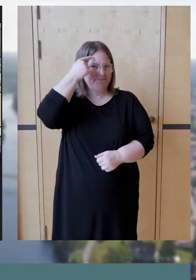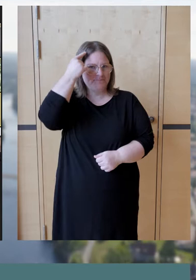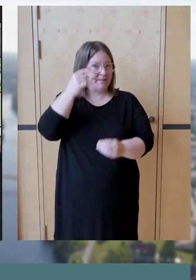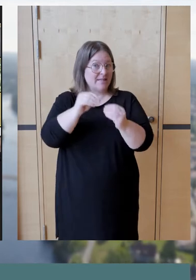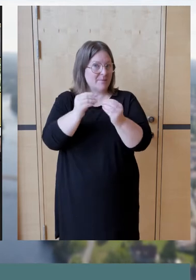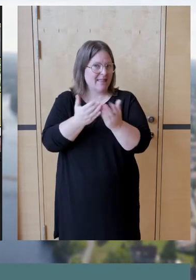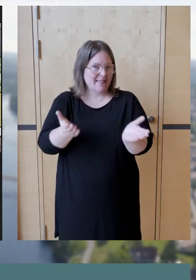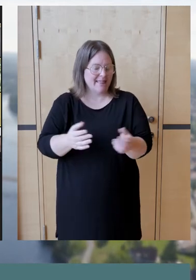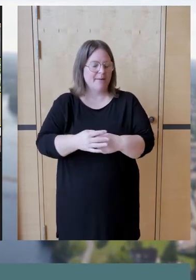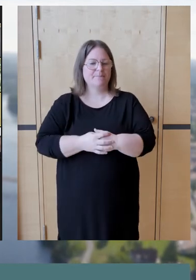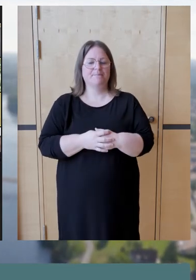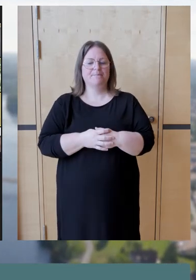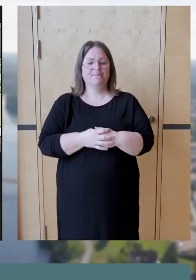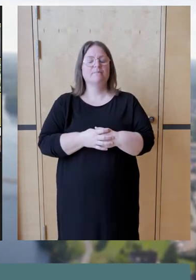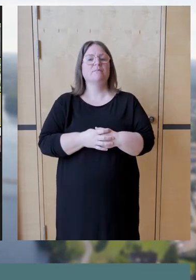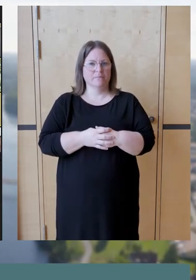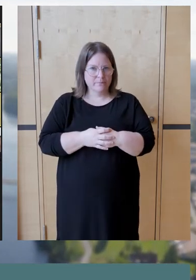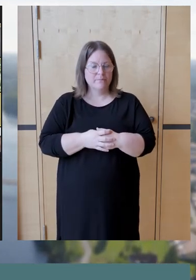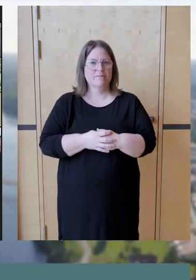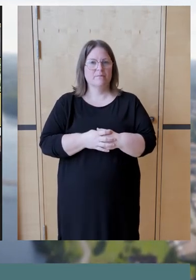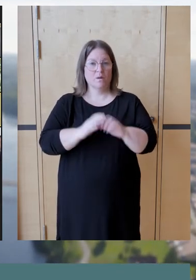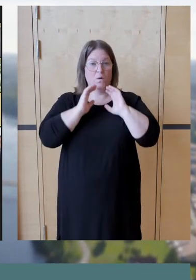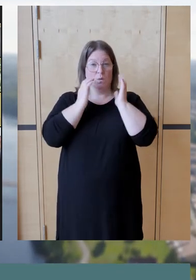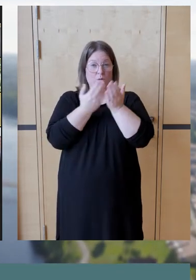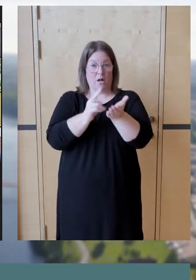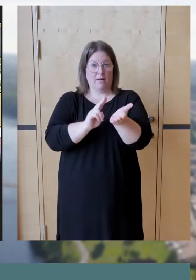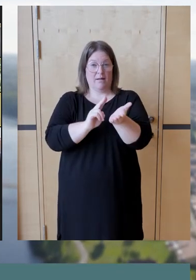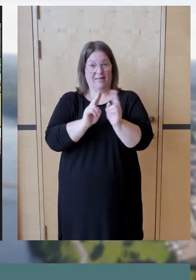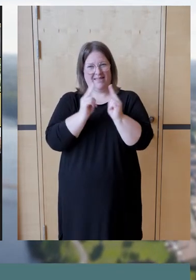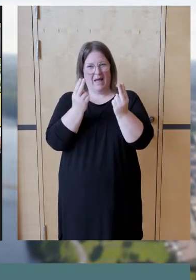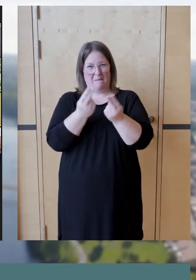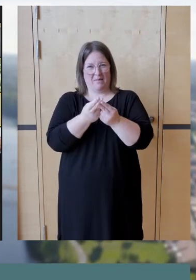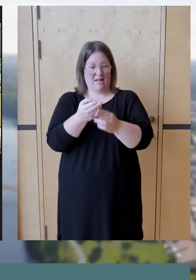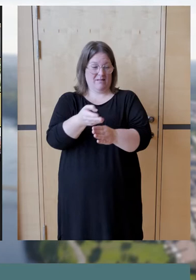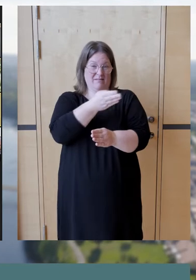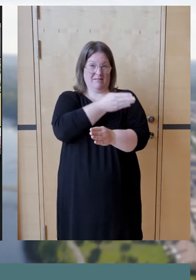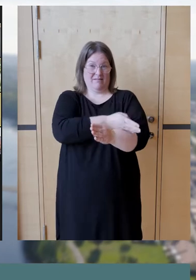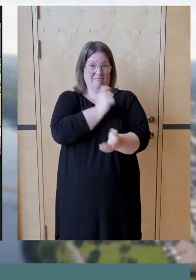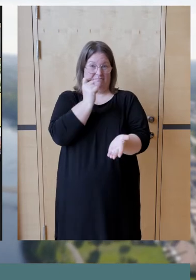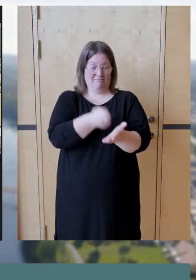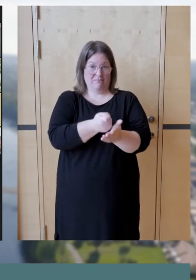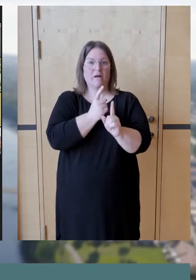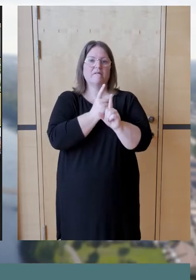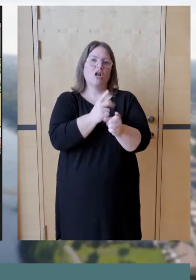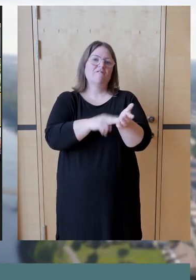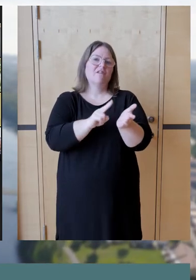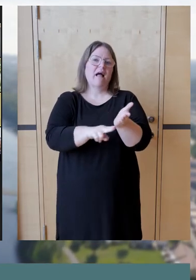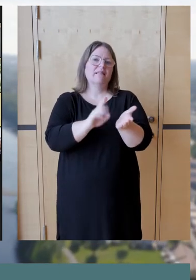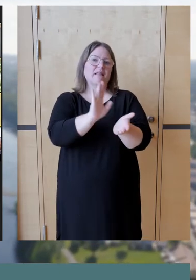Vi kan börja med att säga så här att Socialnämnden beslutade utifrån förvaltningens underlag till boendeplan 8 december